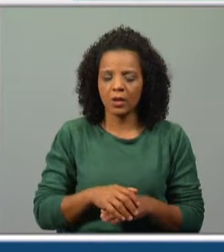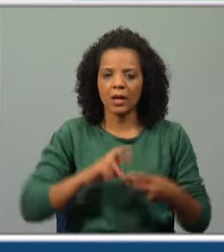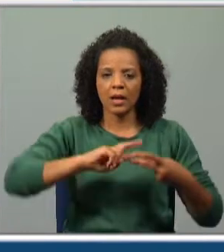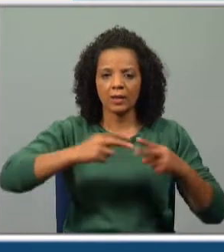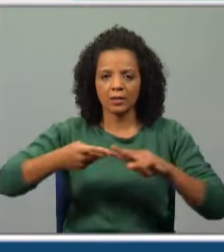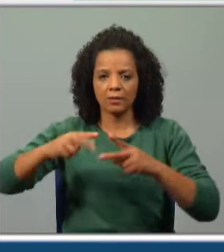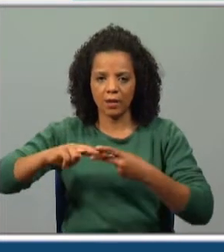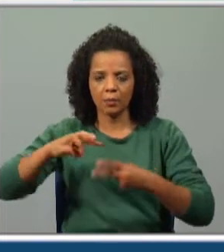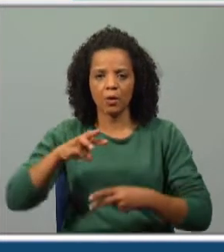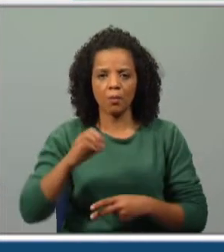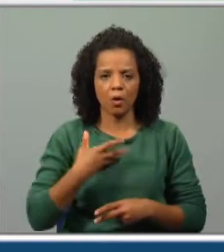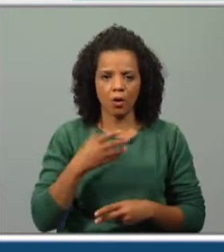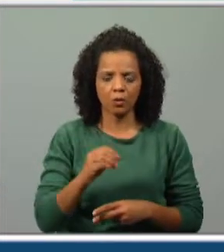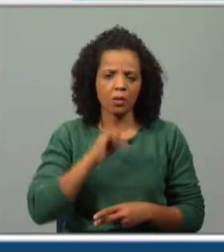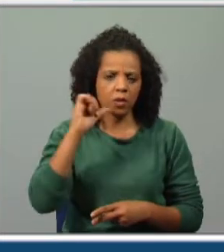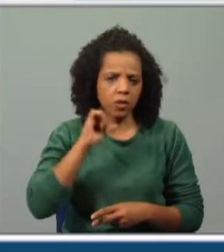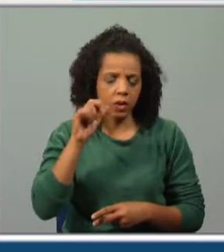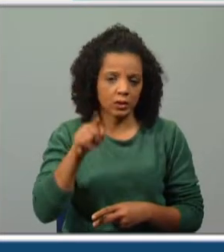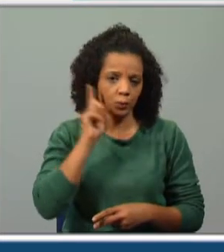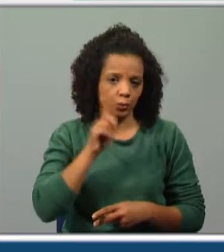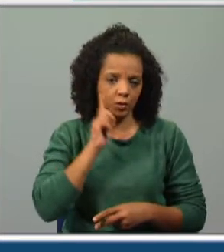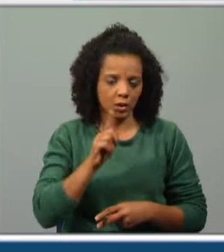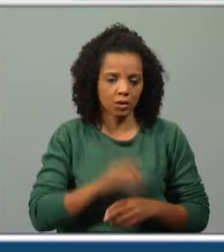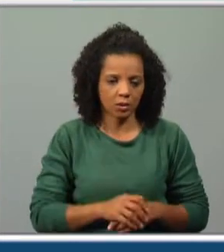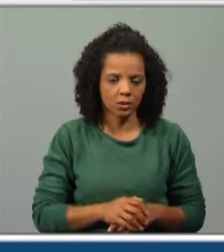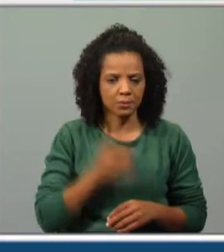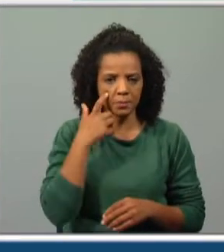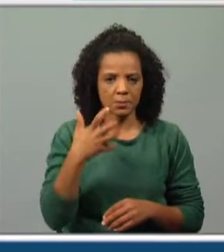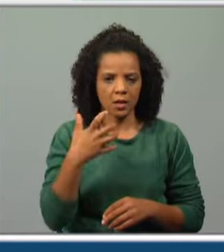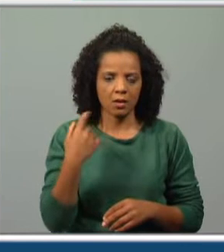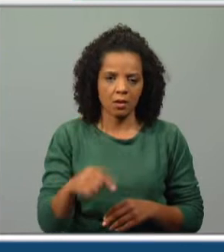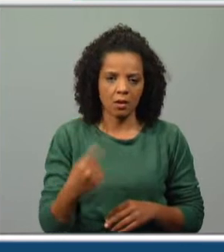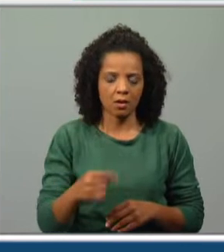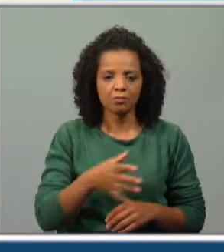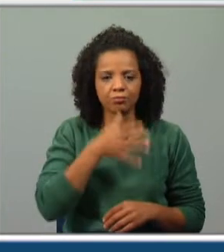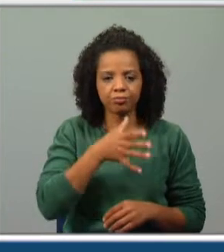modo muito frequente muito importante muito expressivo do discurso de Eça de 很多時候很重要非常富有表現力的 Eçade 演講